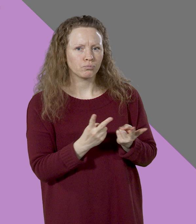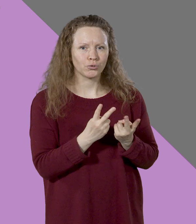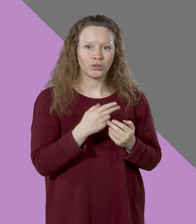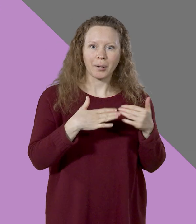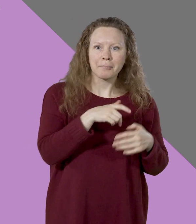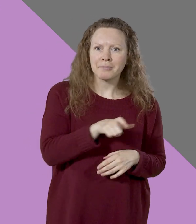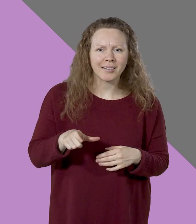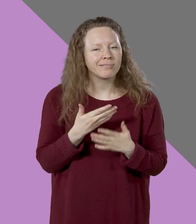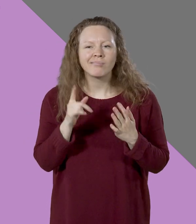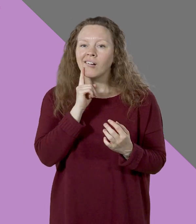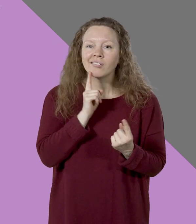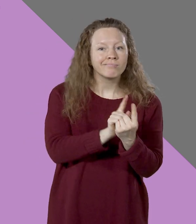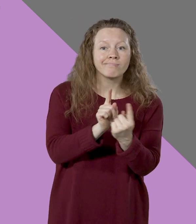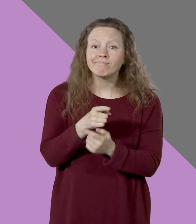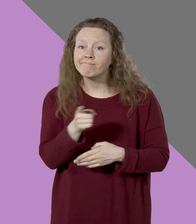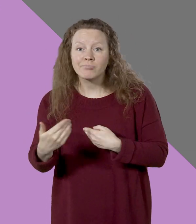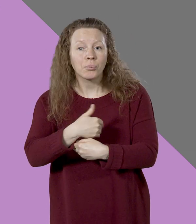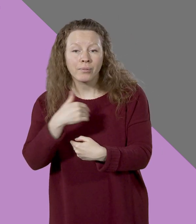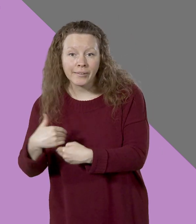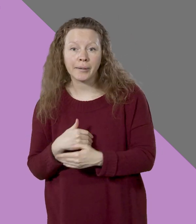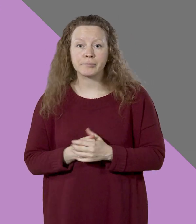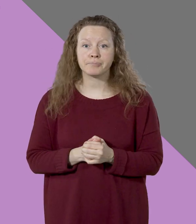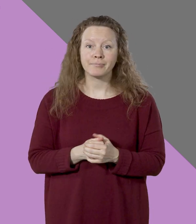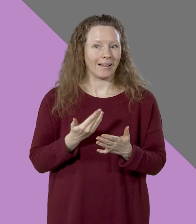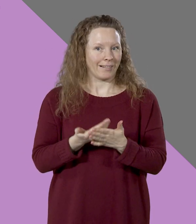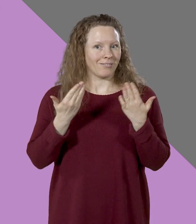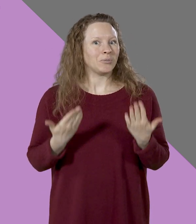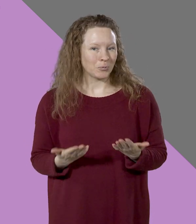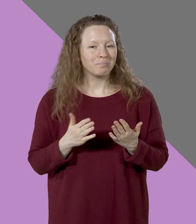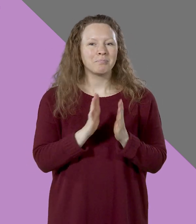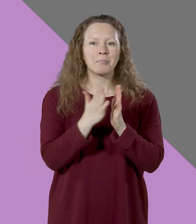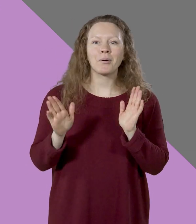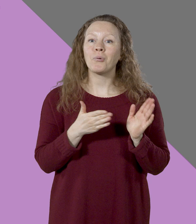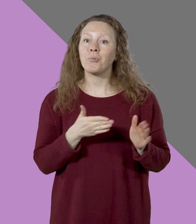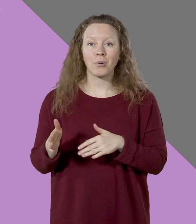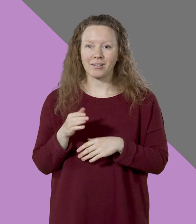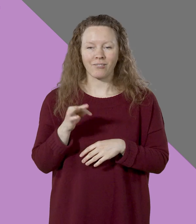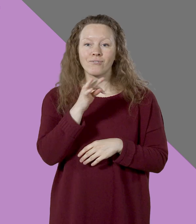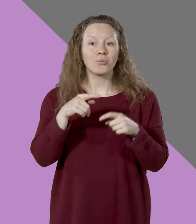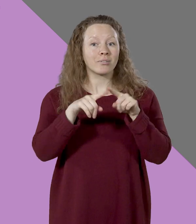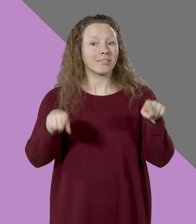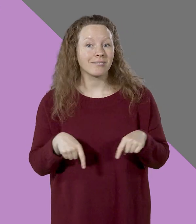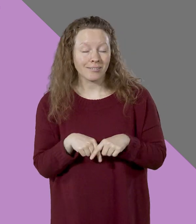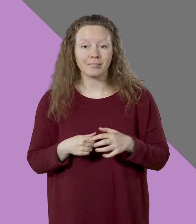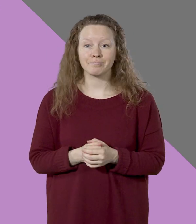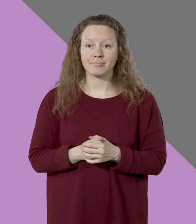kommer personalen endast sällan åt att träffa kunderna ansikte mot ansikte. Därför har biblioteket ordnat en kundenkät som du kan besvara -